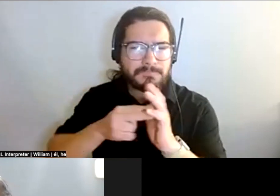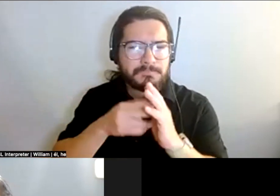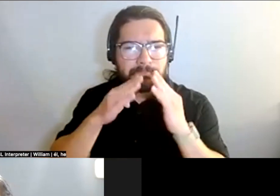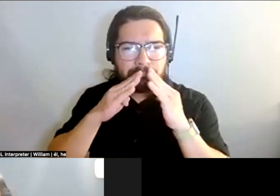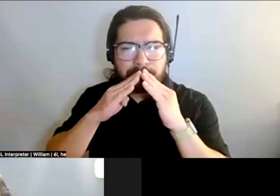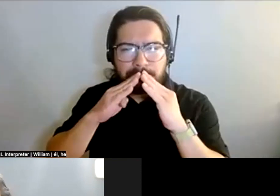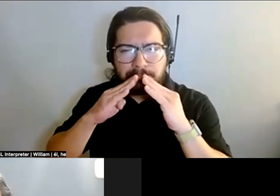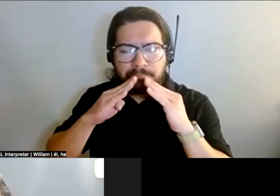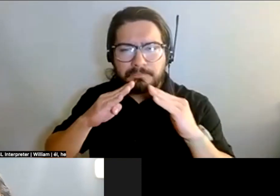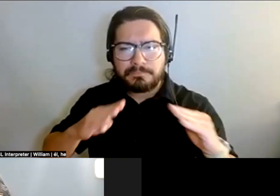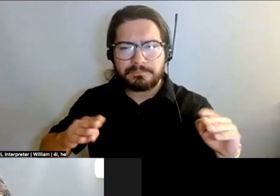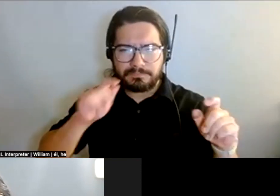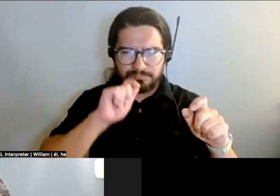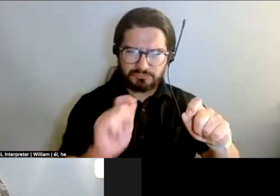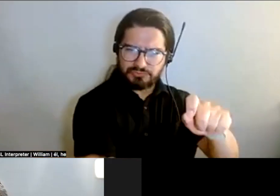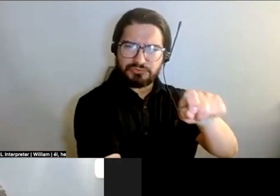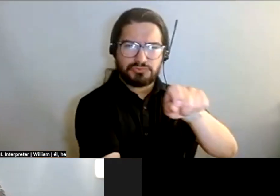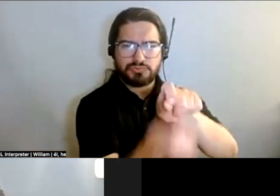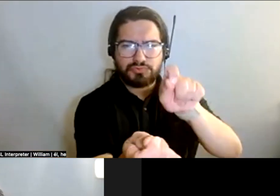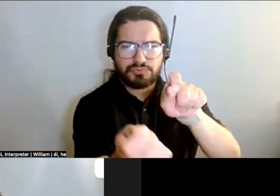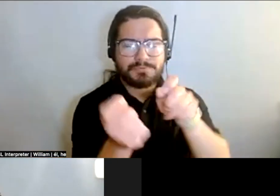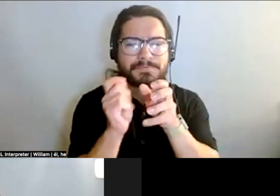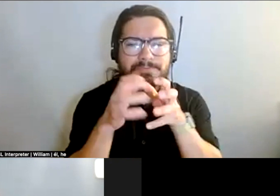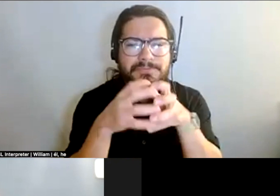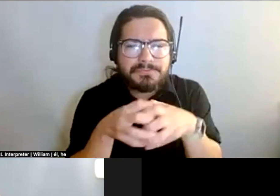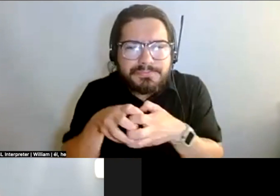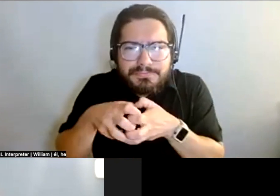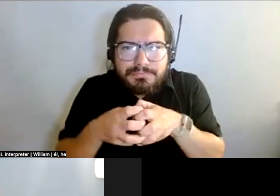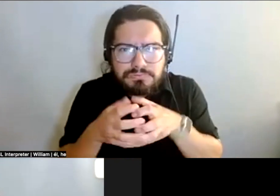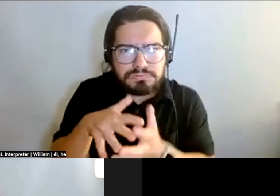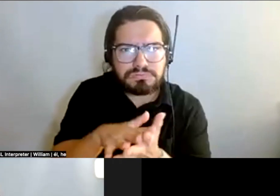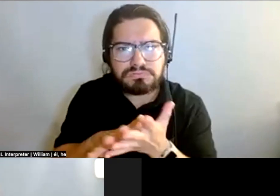This poem is called, “River.”